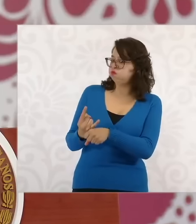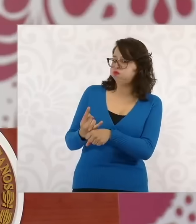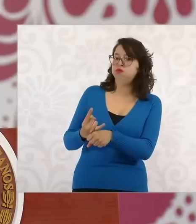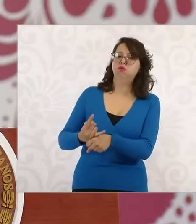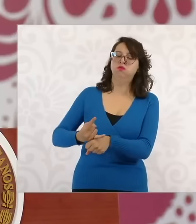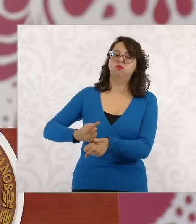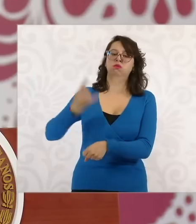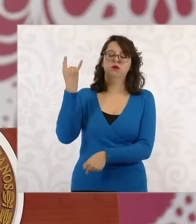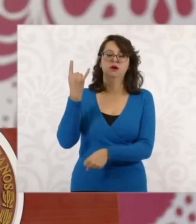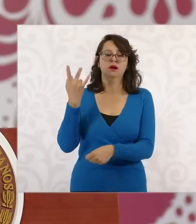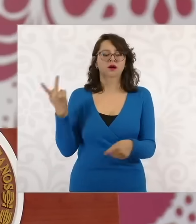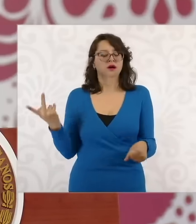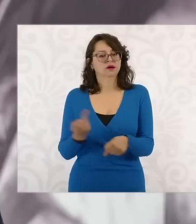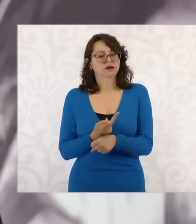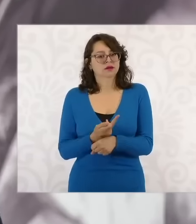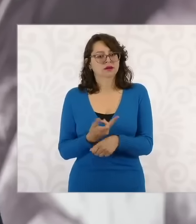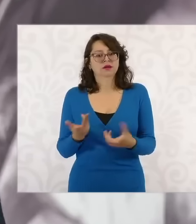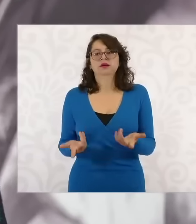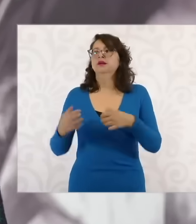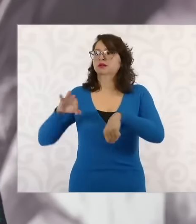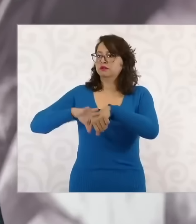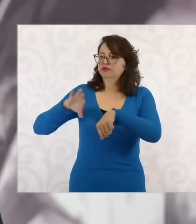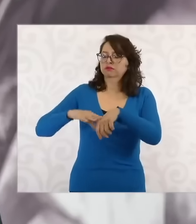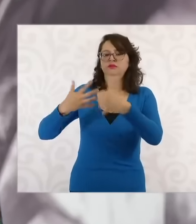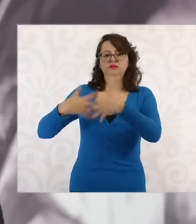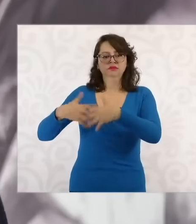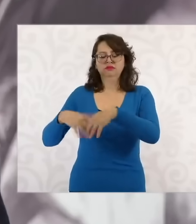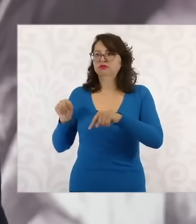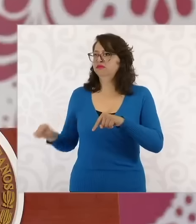visto una respuesta importante de la industria en las últimas semanas para incumplirnos,